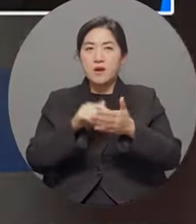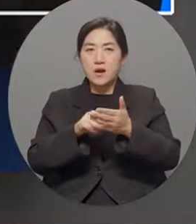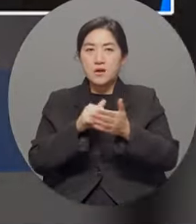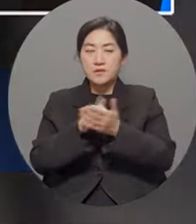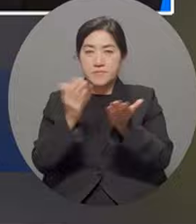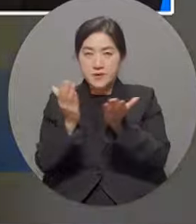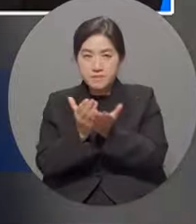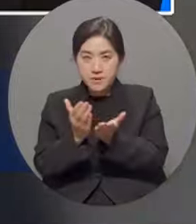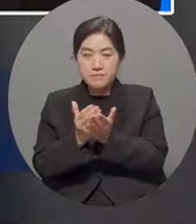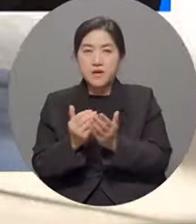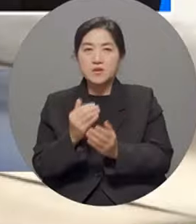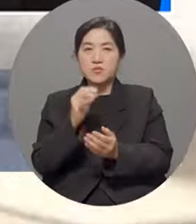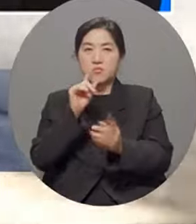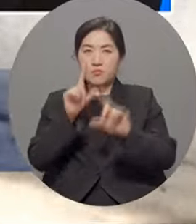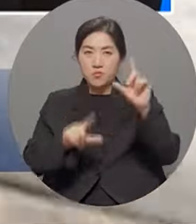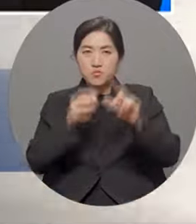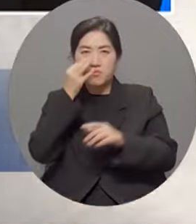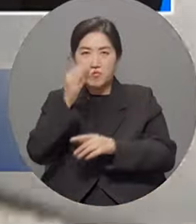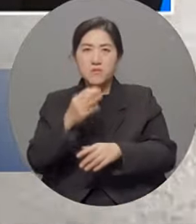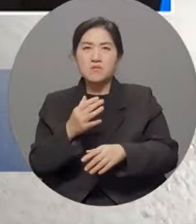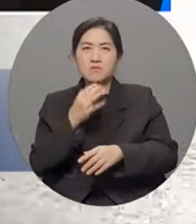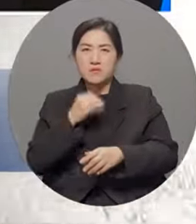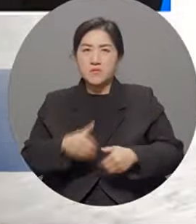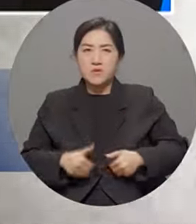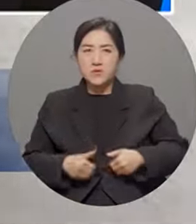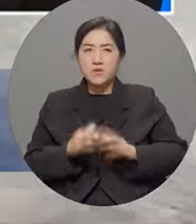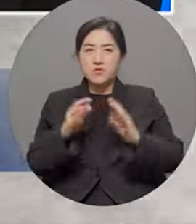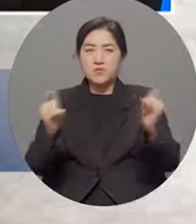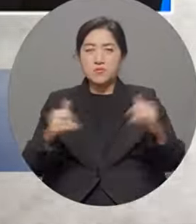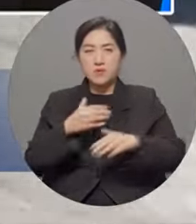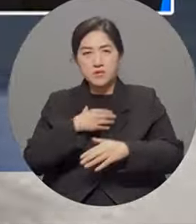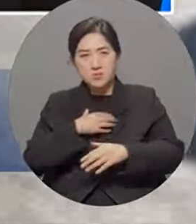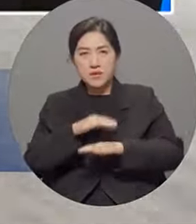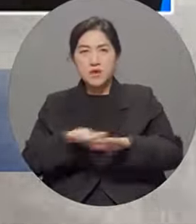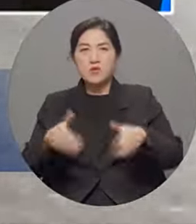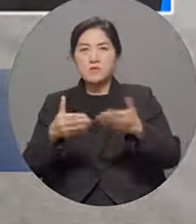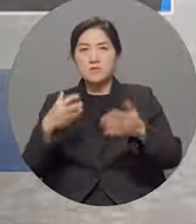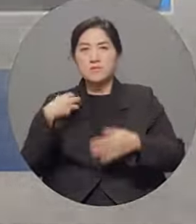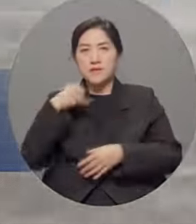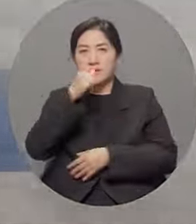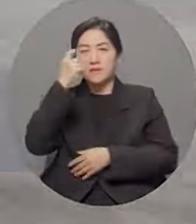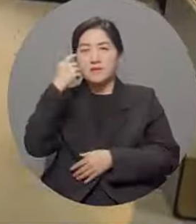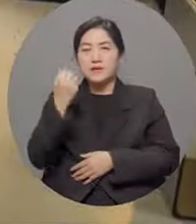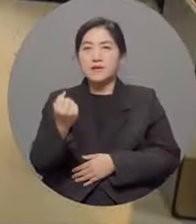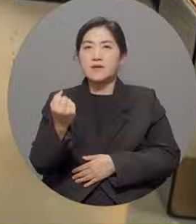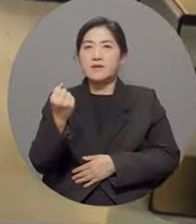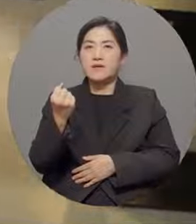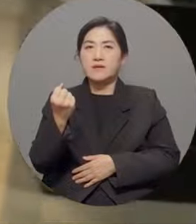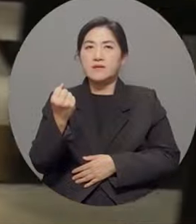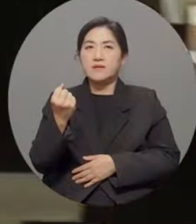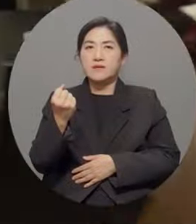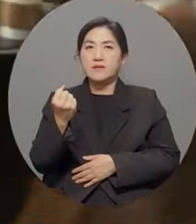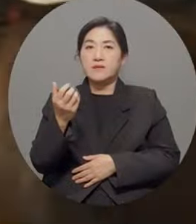국민들의 민심에 반응하는 모습을 당연히 보여야 되는 것이고 국민들의 우려를 해소시켜드려야 될 의무가 있다고 봅니다.